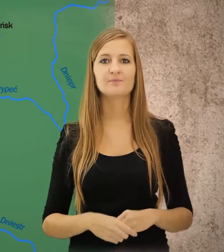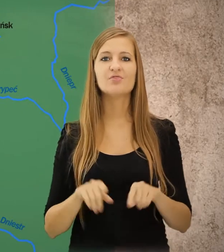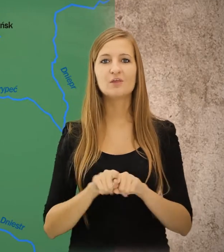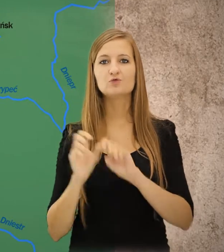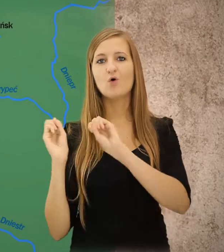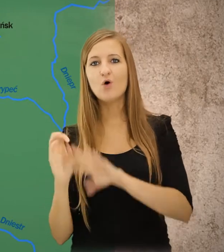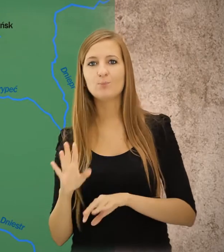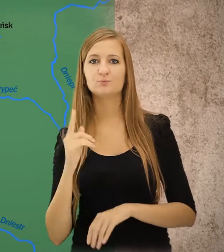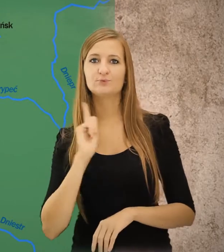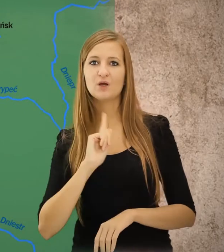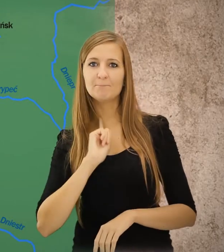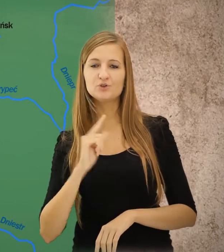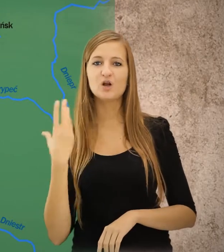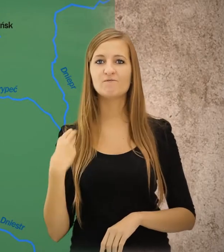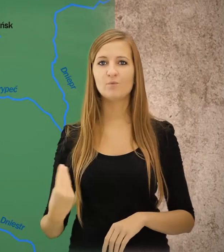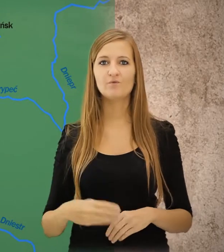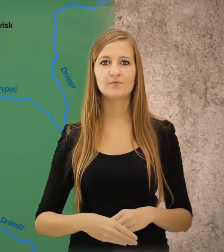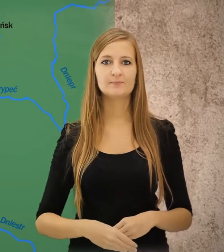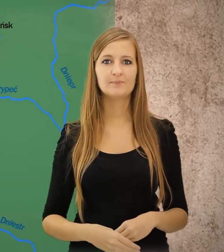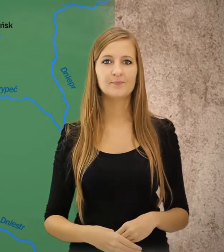Opuścili Przemyśl i Lwów.